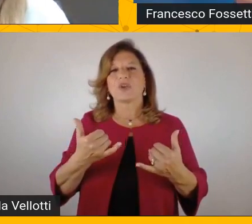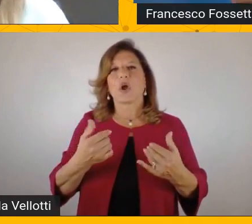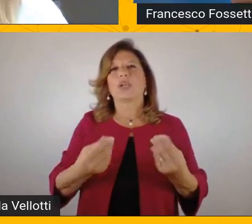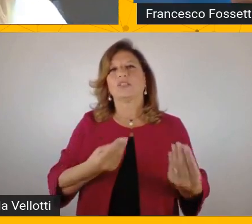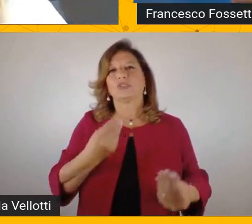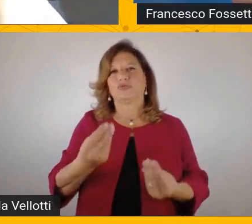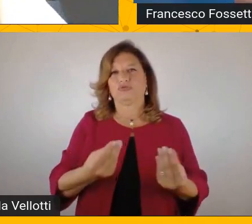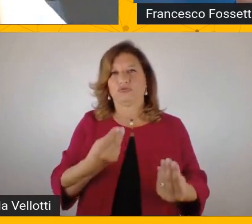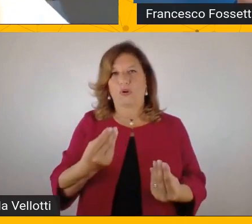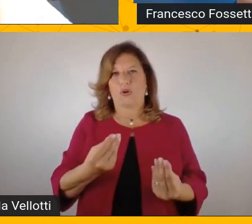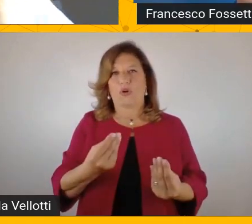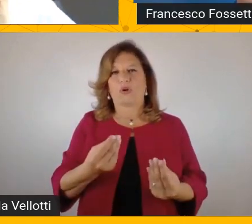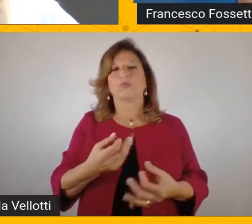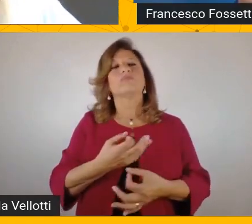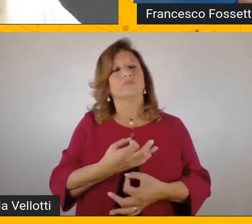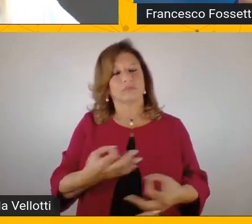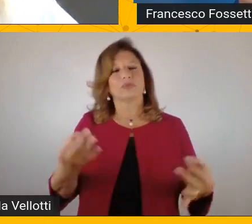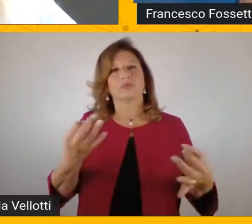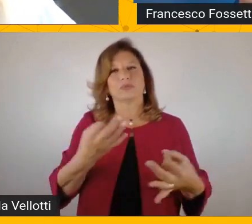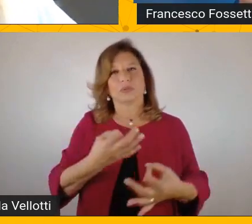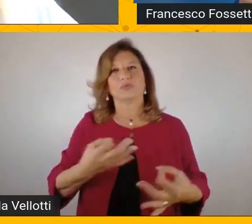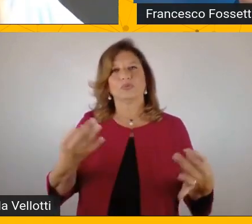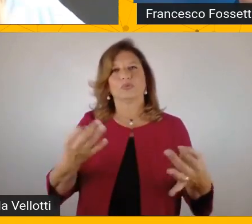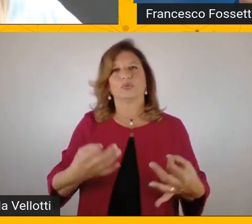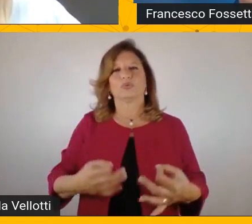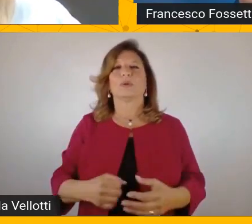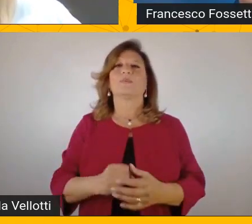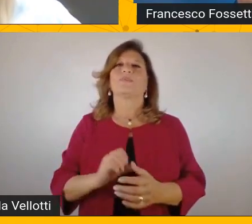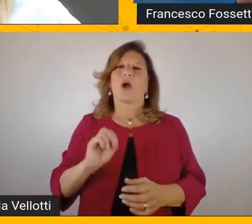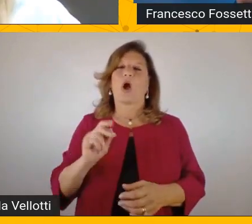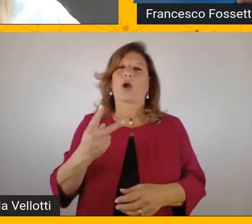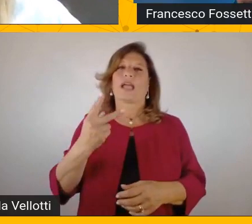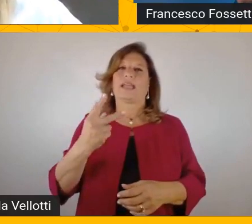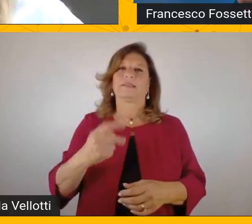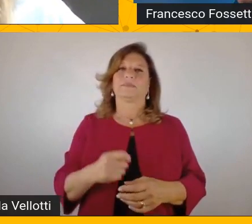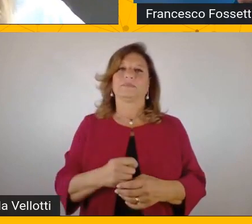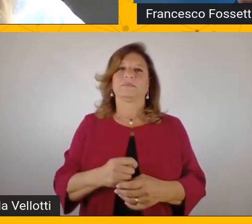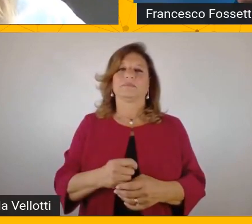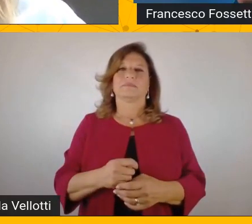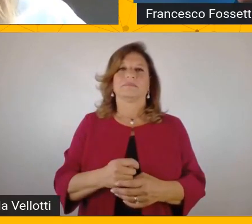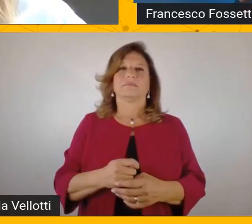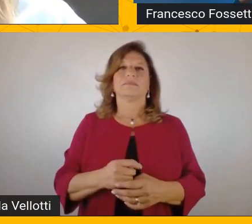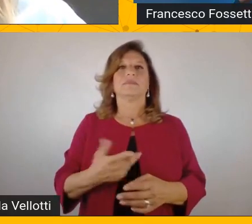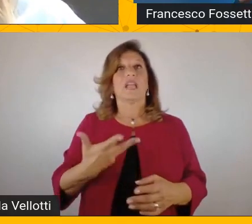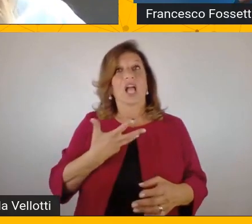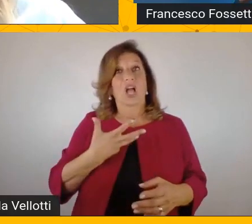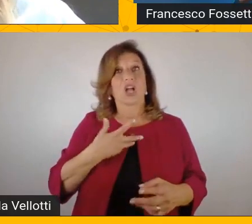altrimenti non avresti diciamo.